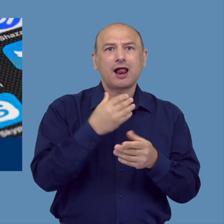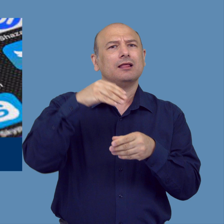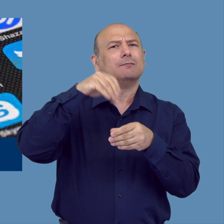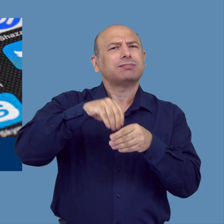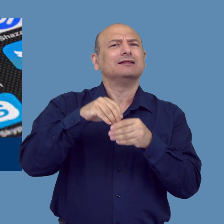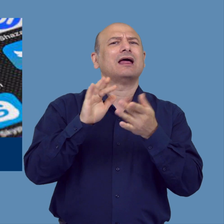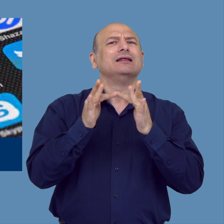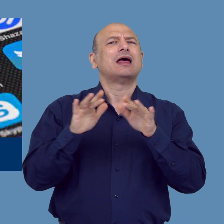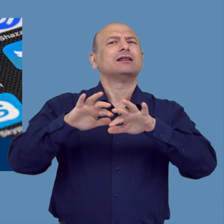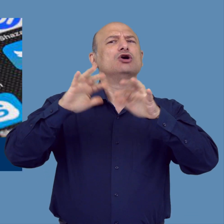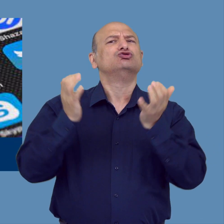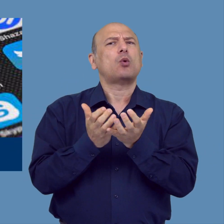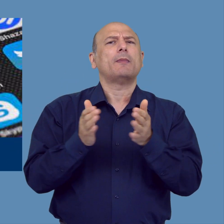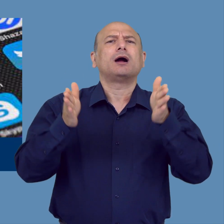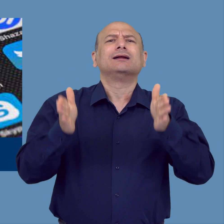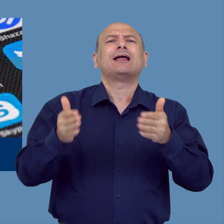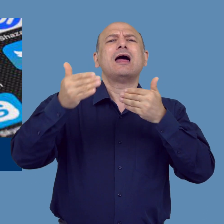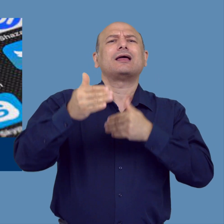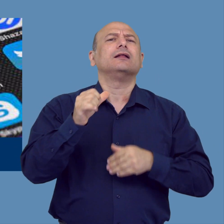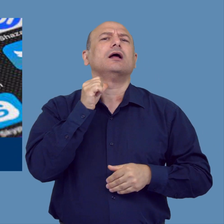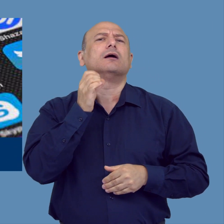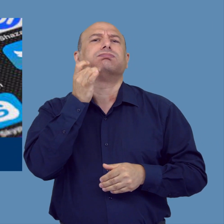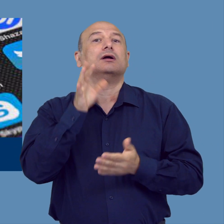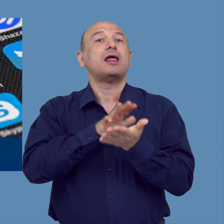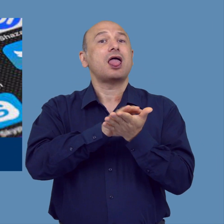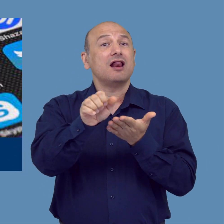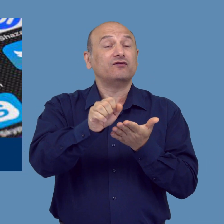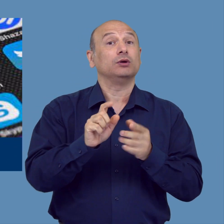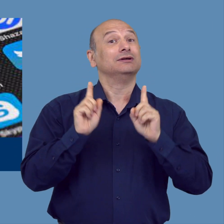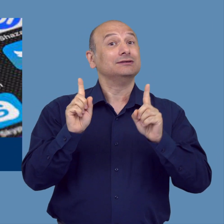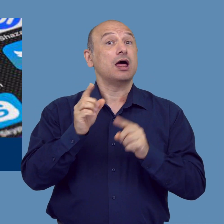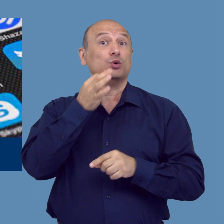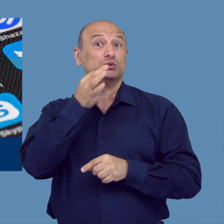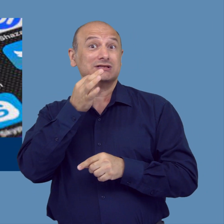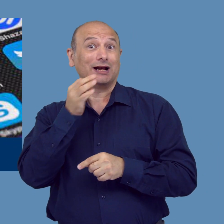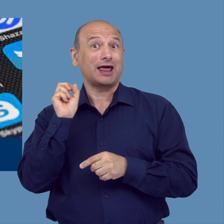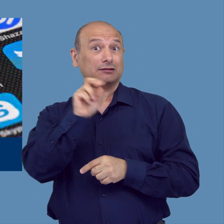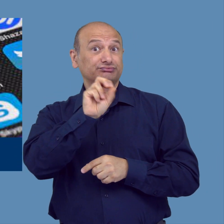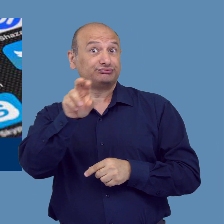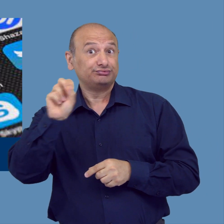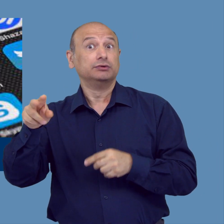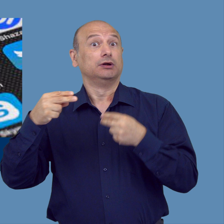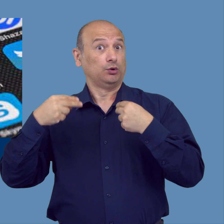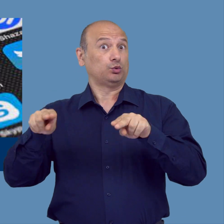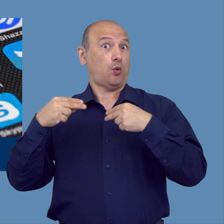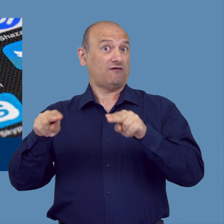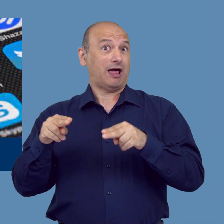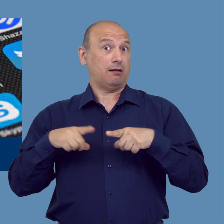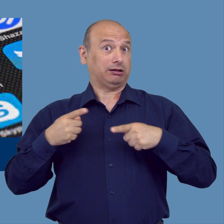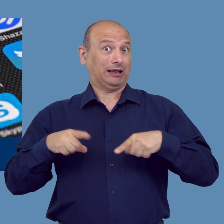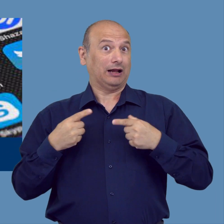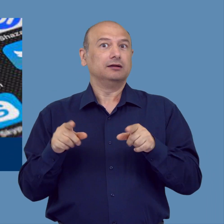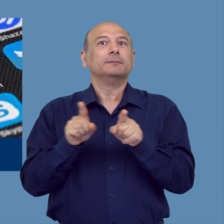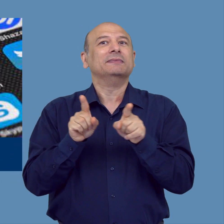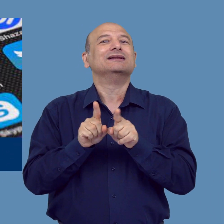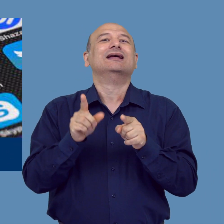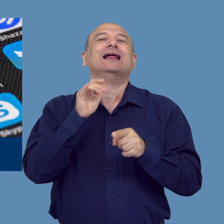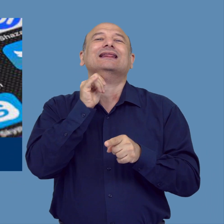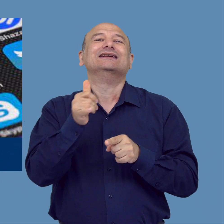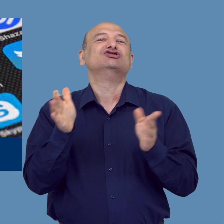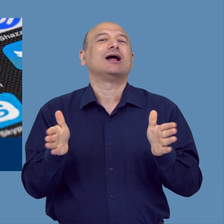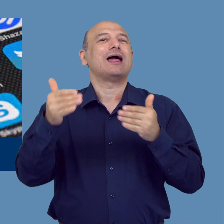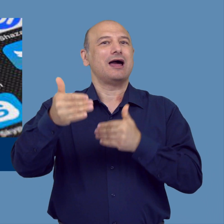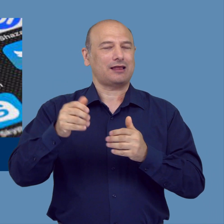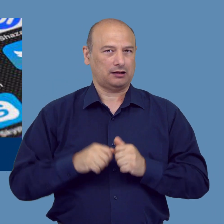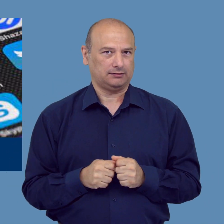igénybe vehettek a mobilnetes felhasználók akkor is, ha már kimerítették a havi keretüket.